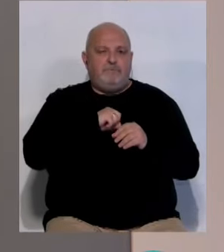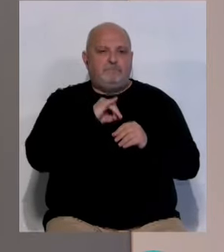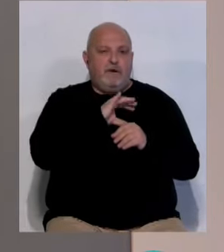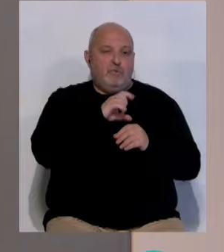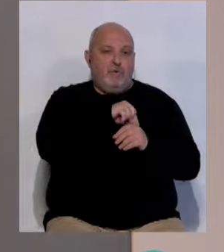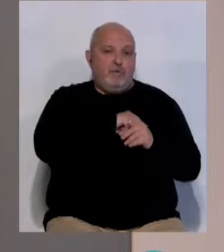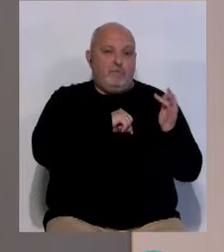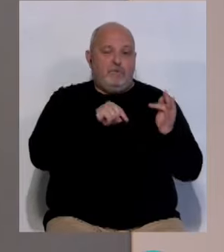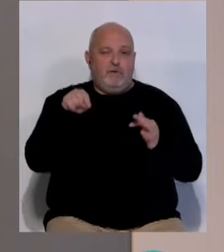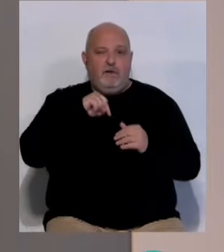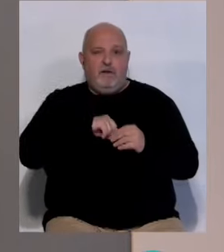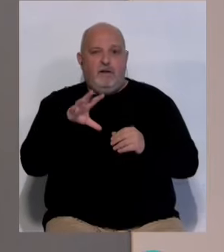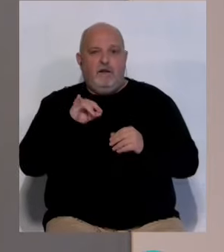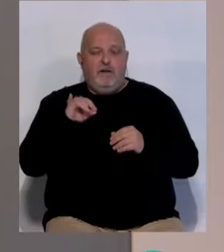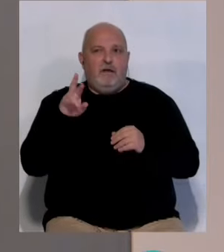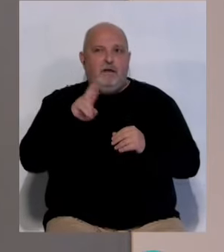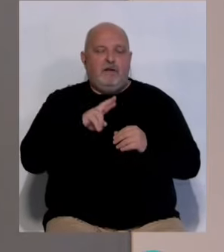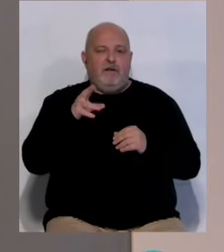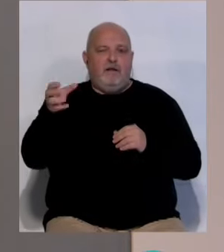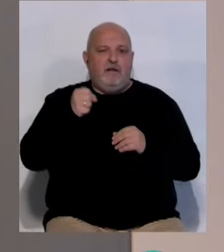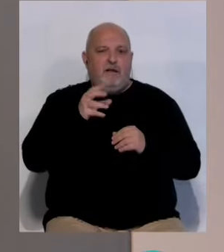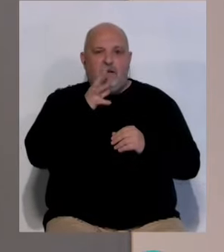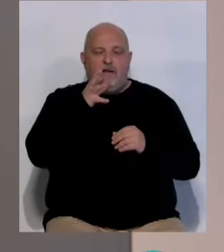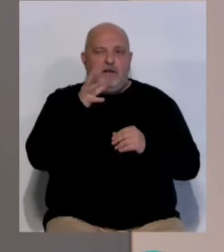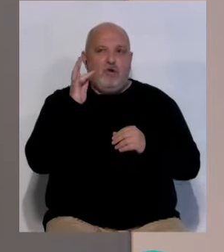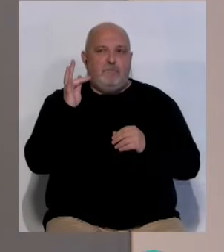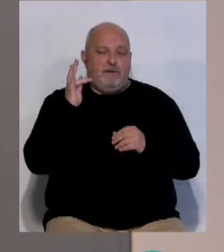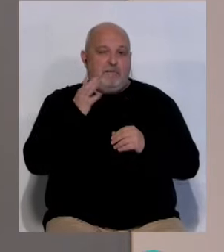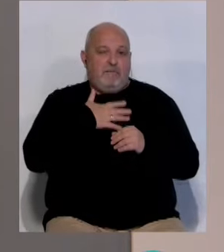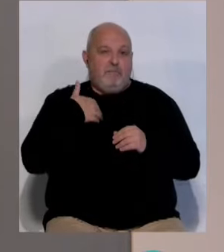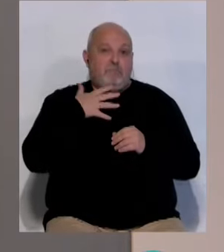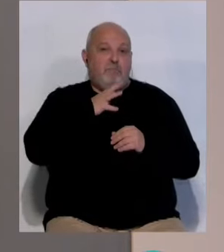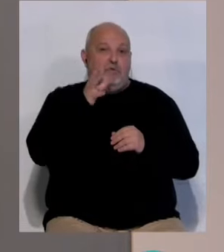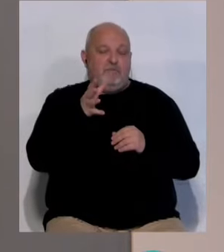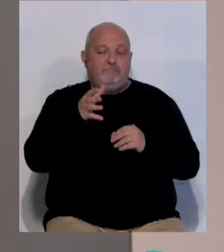optimistas Yo vengo predispuesto a recuperar Jesús a la causa optimista porque porque si